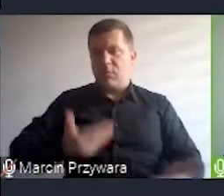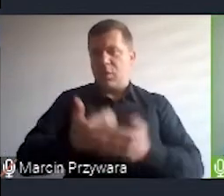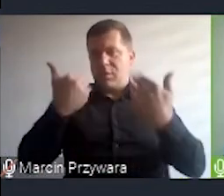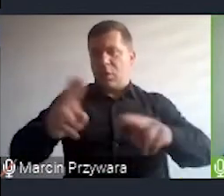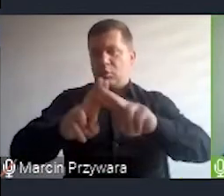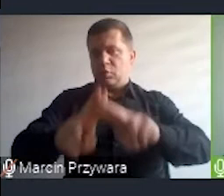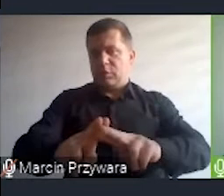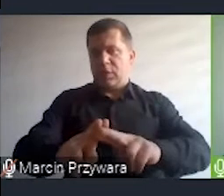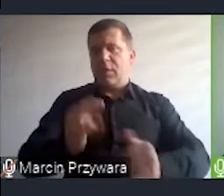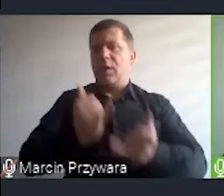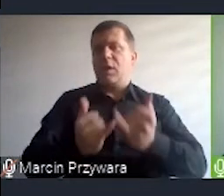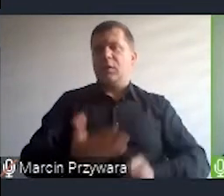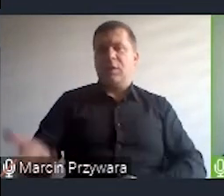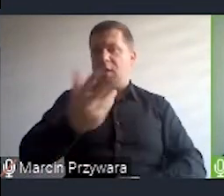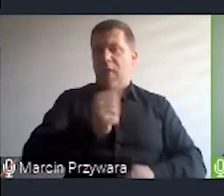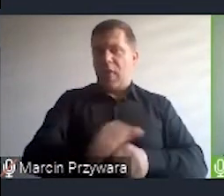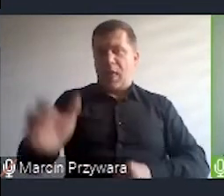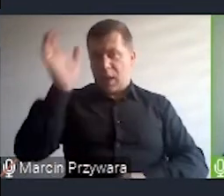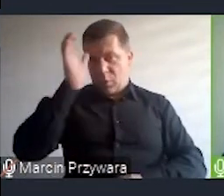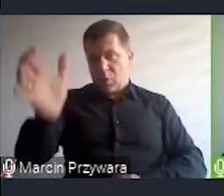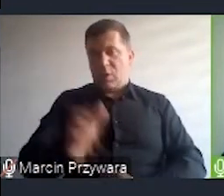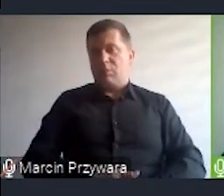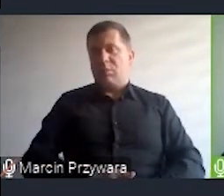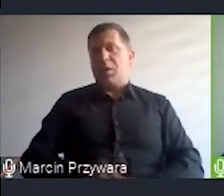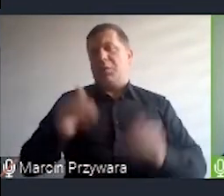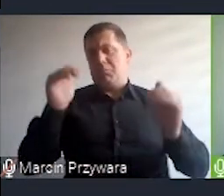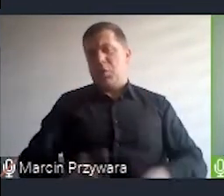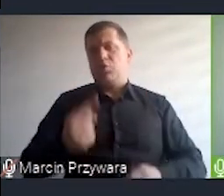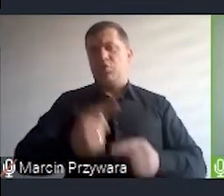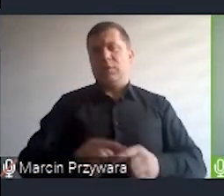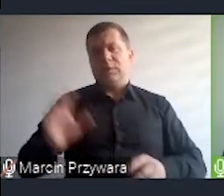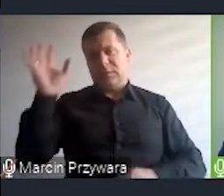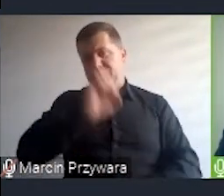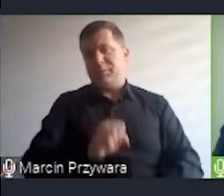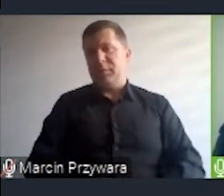jeśli to nie wy jesteście autorem w wniosku, choć mogliście już oczywiście zapomnieć,